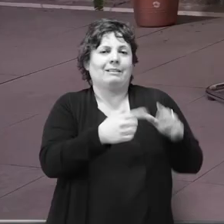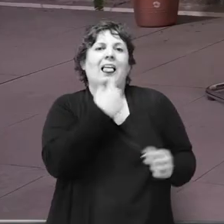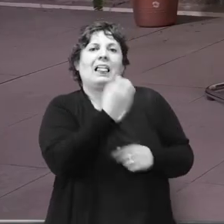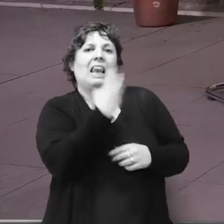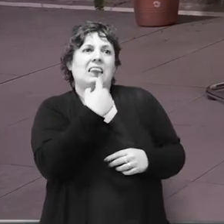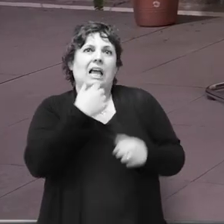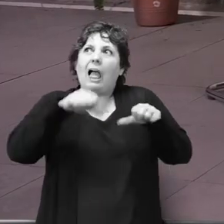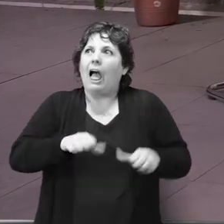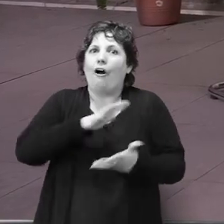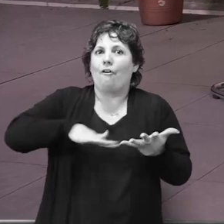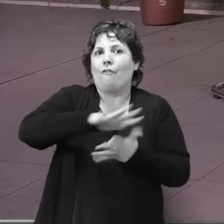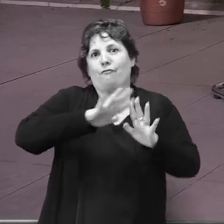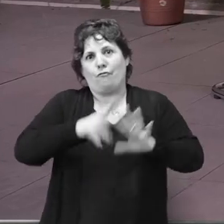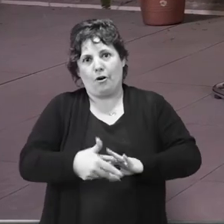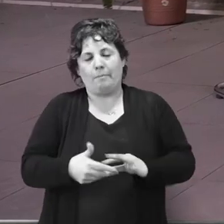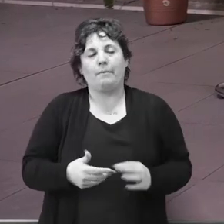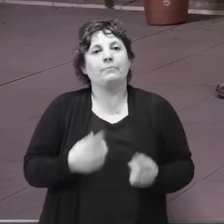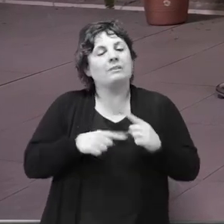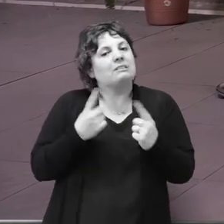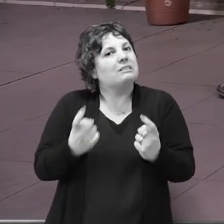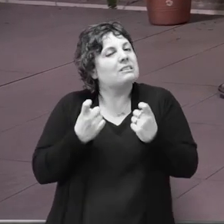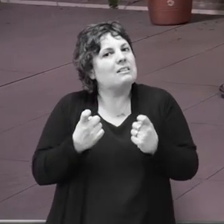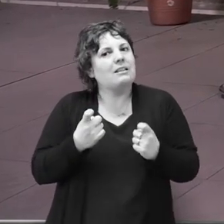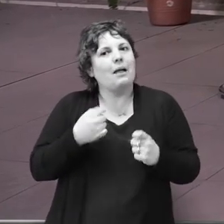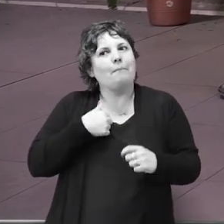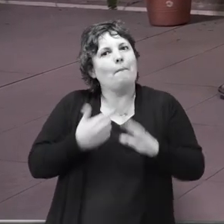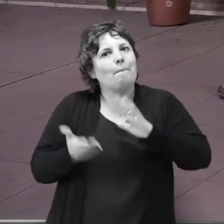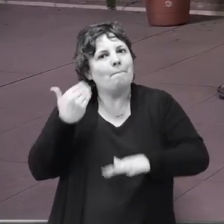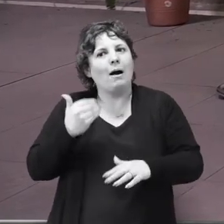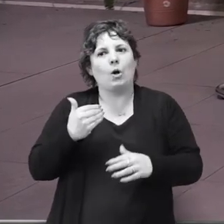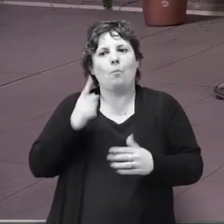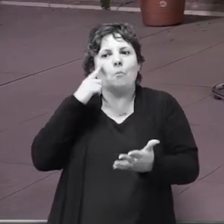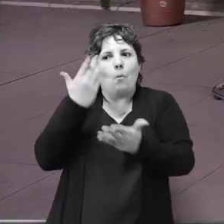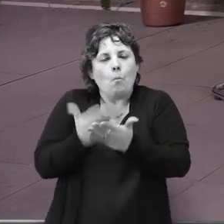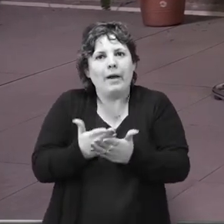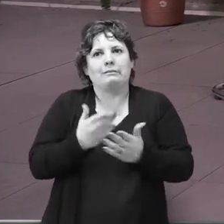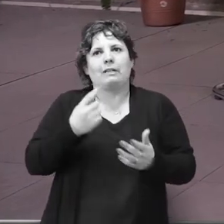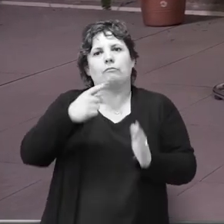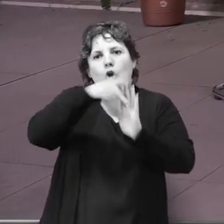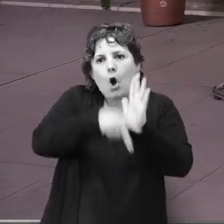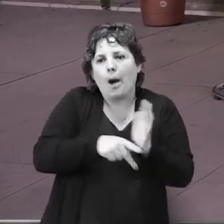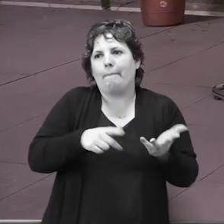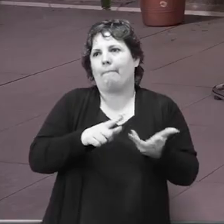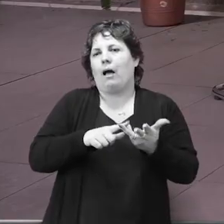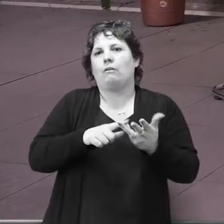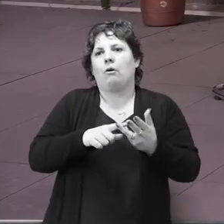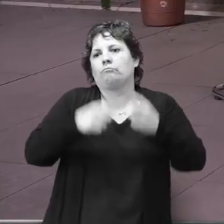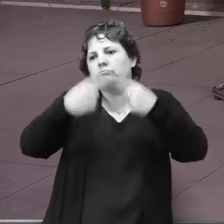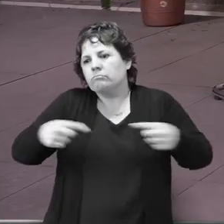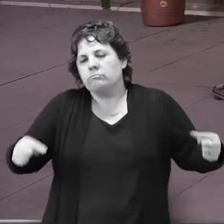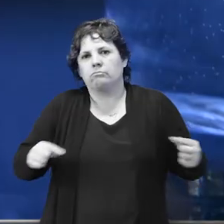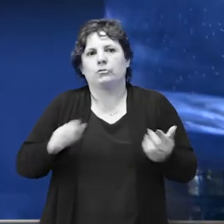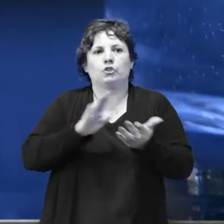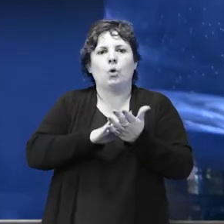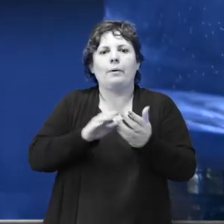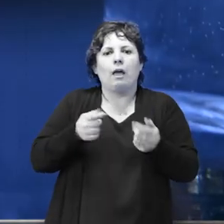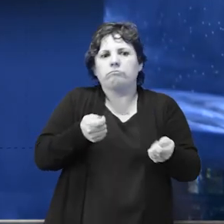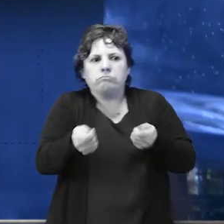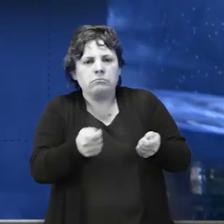lo que necesitamos es tener políticas y propuestas, tanto de intervención como de investigación,